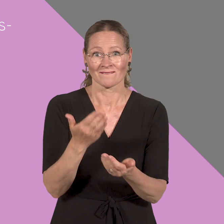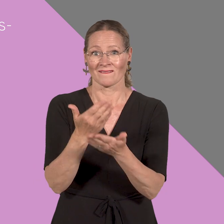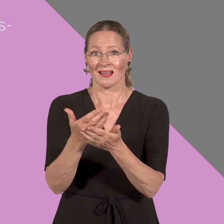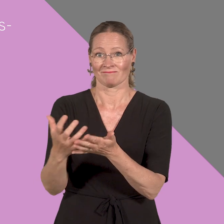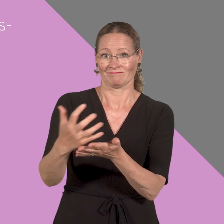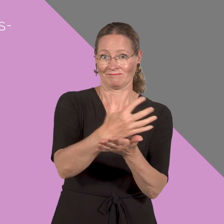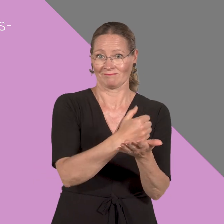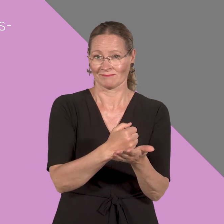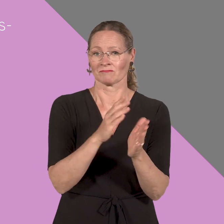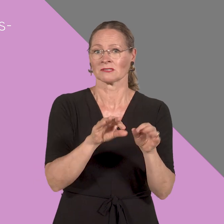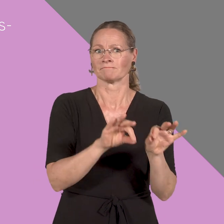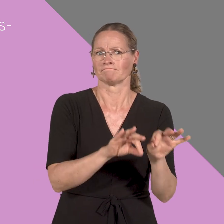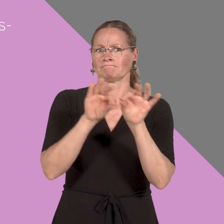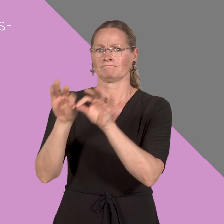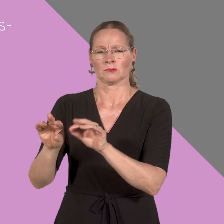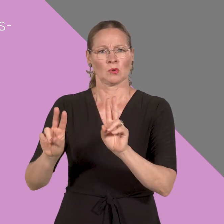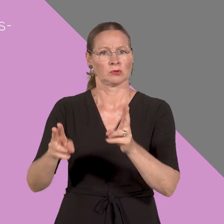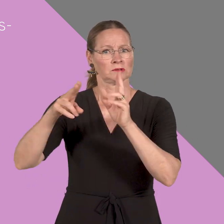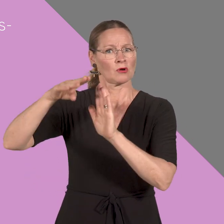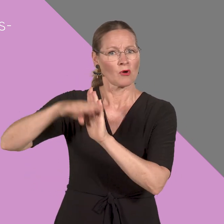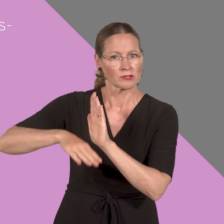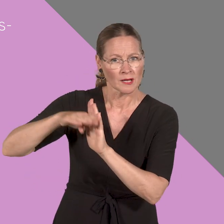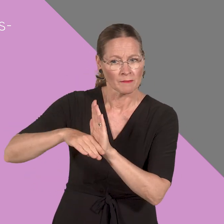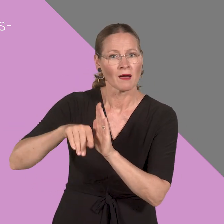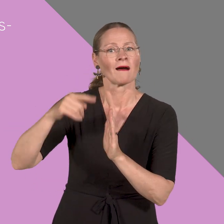Varainhankinnassa on siirrytty käyttämään uutta ohjelmistoa, -